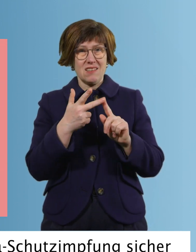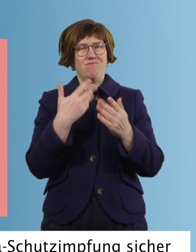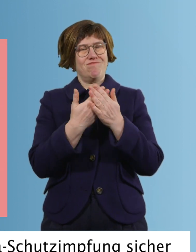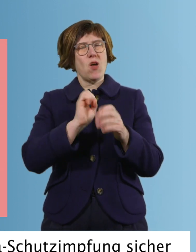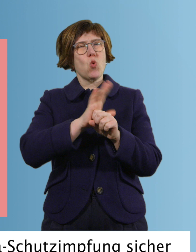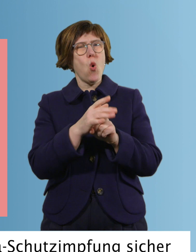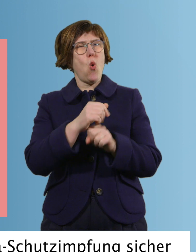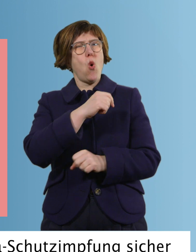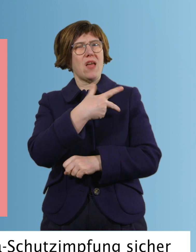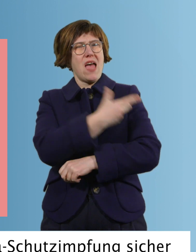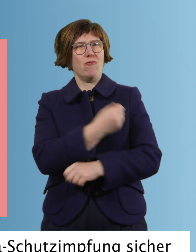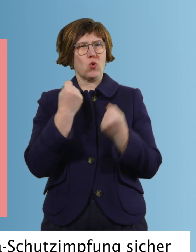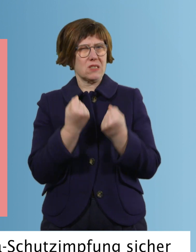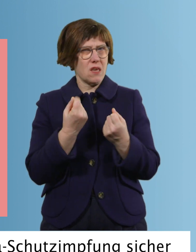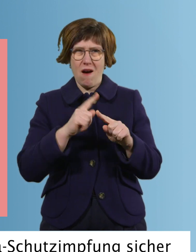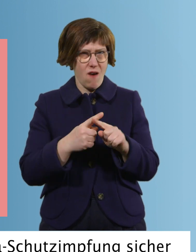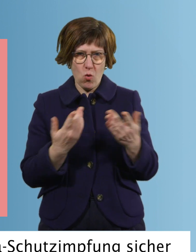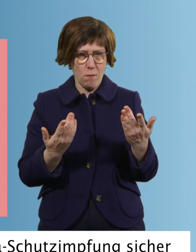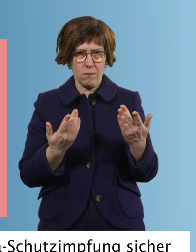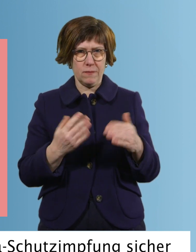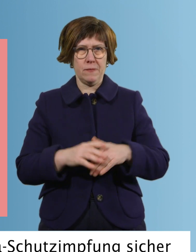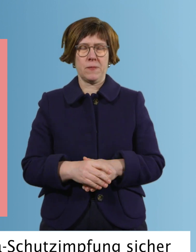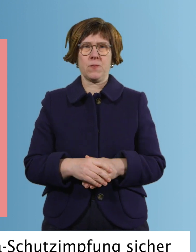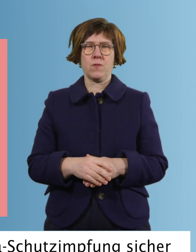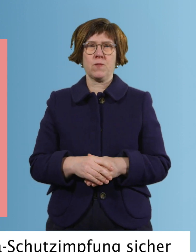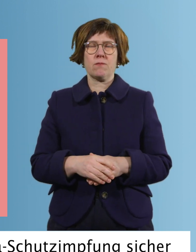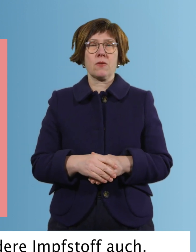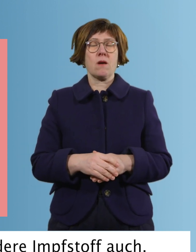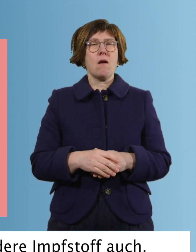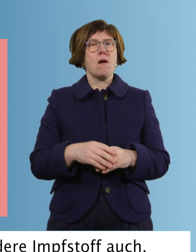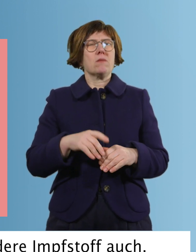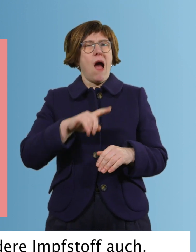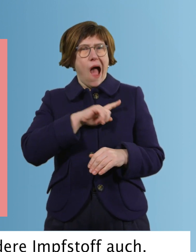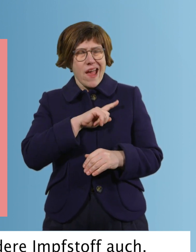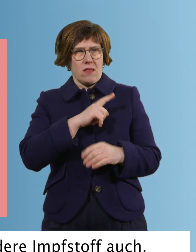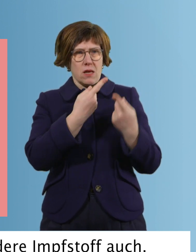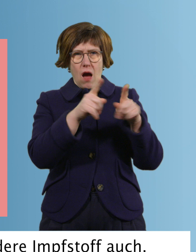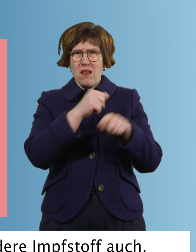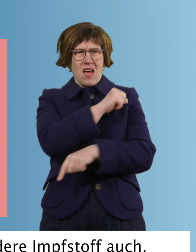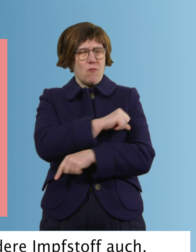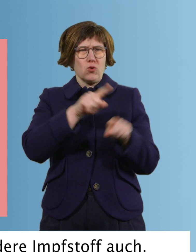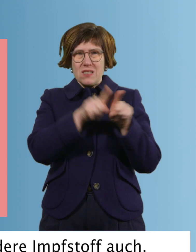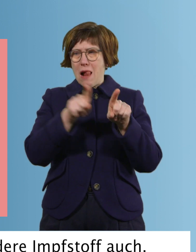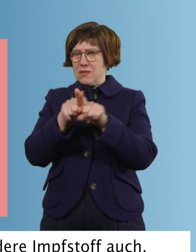Deswegen ist die Corona-Schutzimpfung sicher Wie grundsätzlich jeder andere Impfstoff